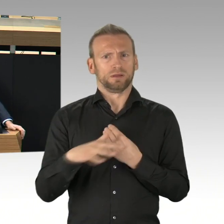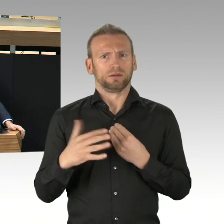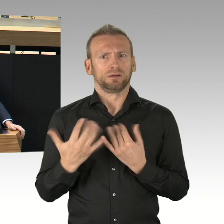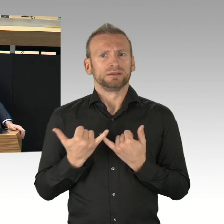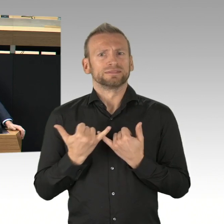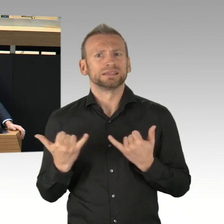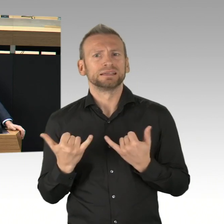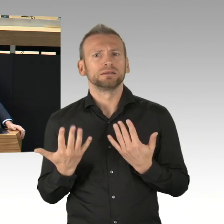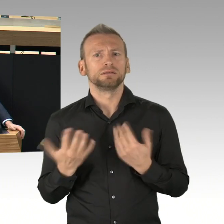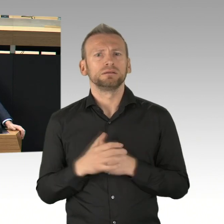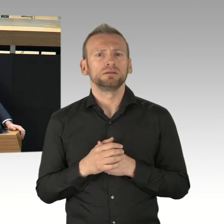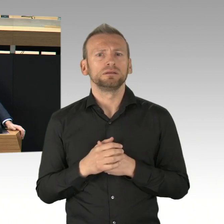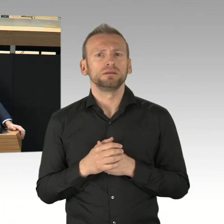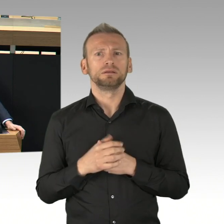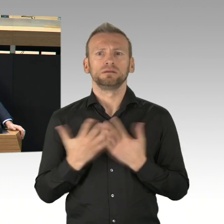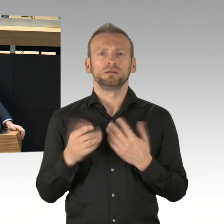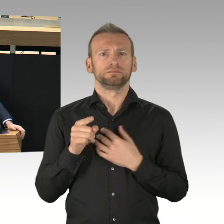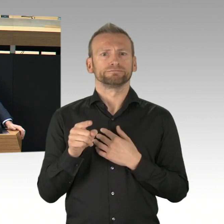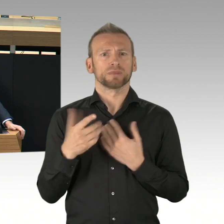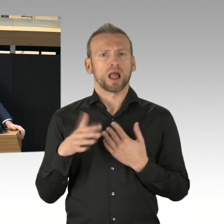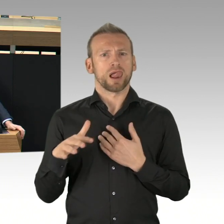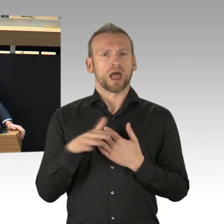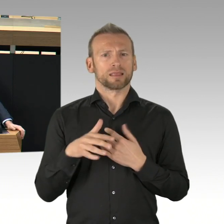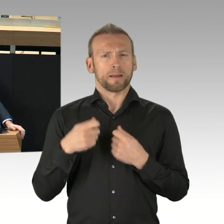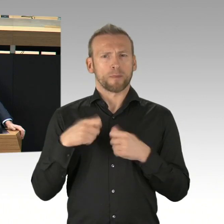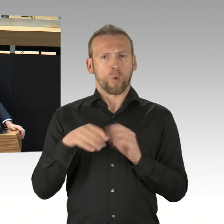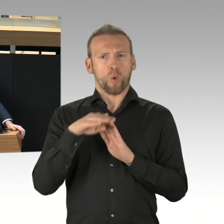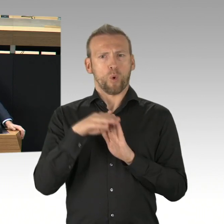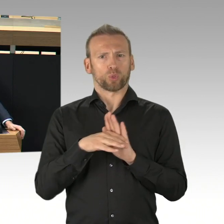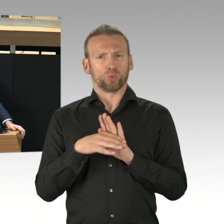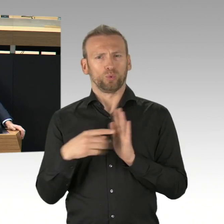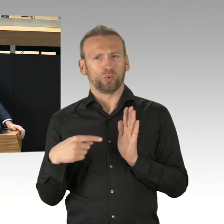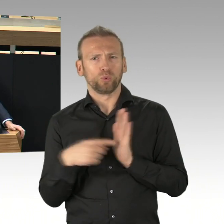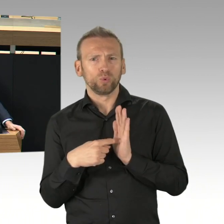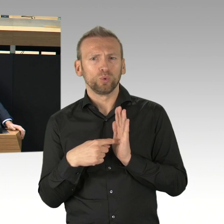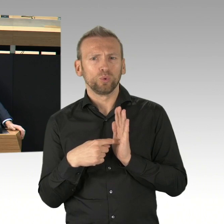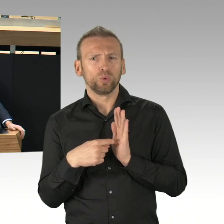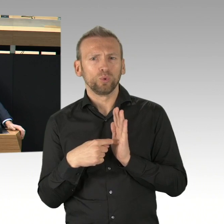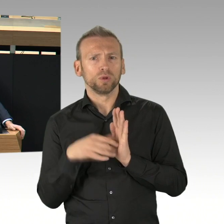dass es tatsächlich mal eine innovative Baukultur gibt und man darüber nachdenkt, wie man die Flächenpotenziale